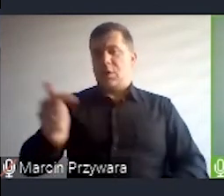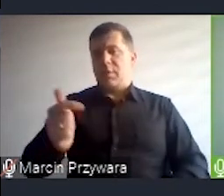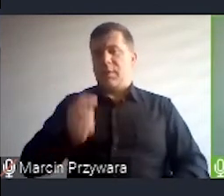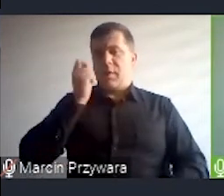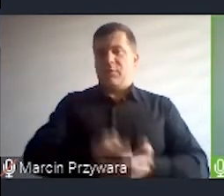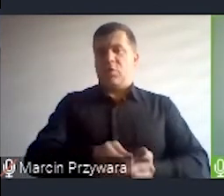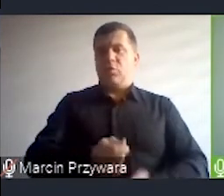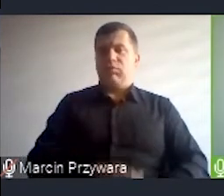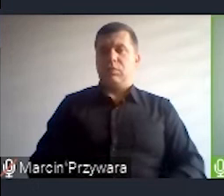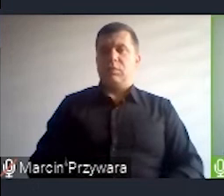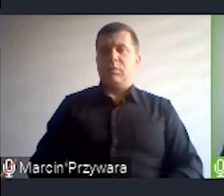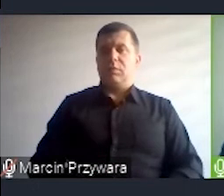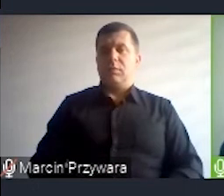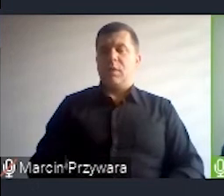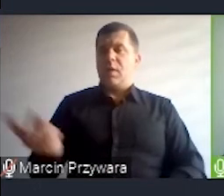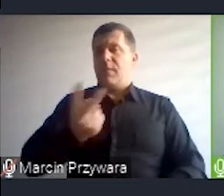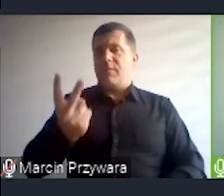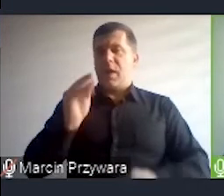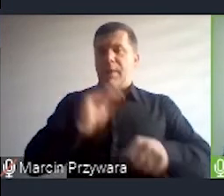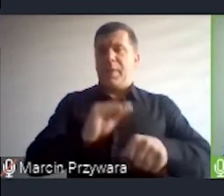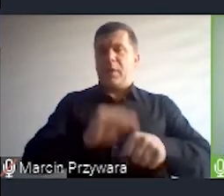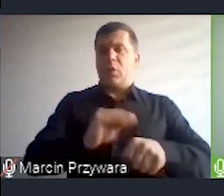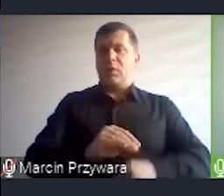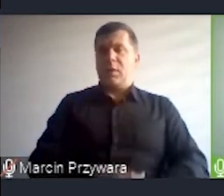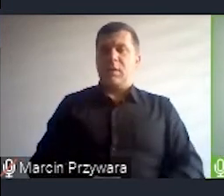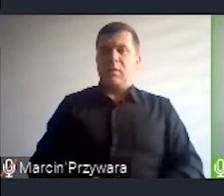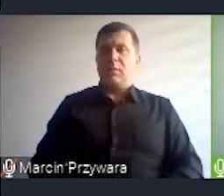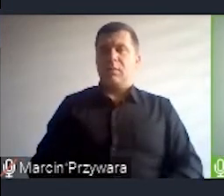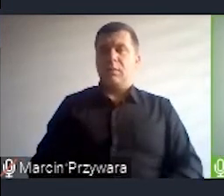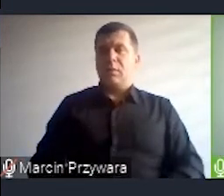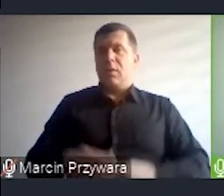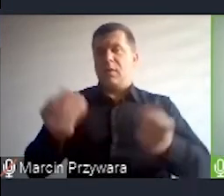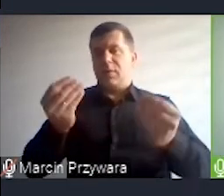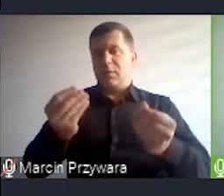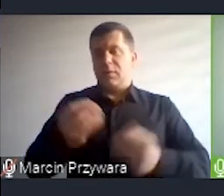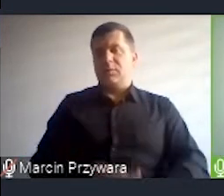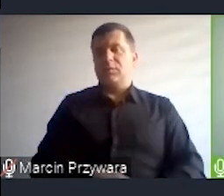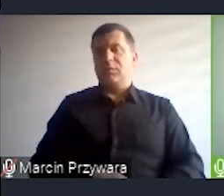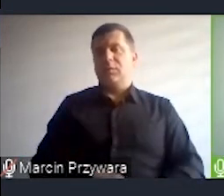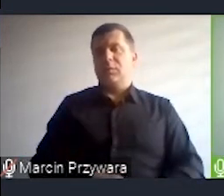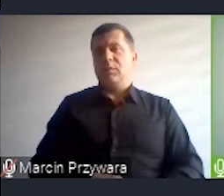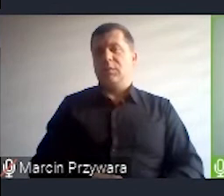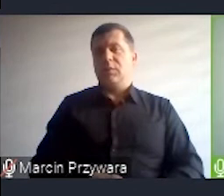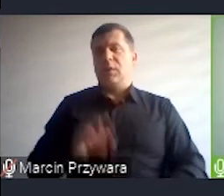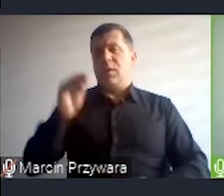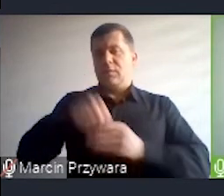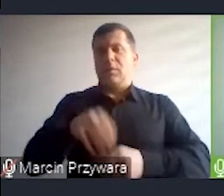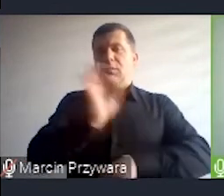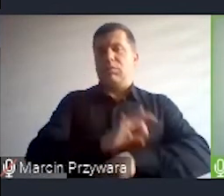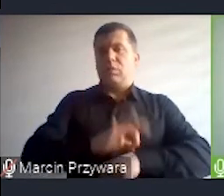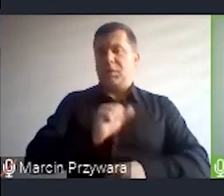I teraz te dwie metody finansowania będą w projektach o tyle istotne,